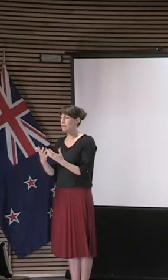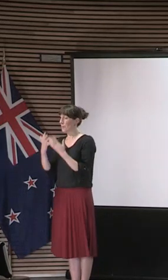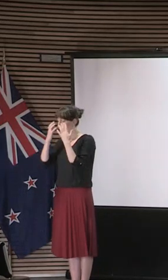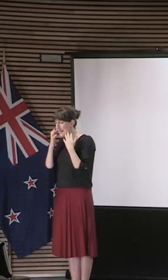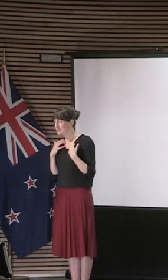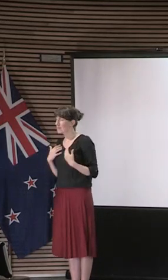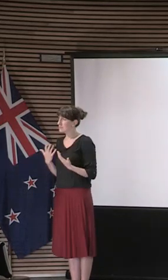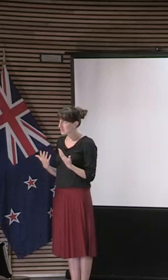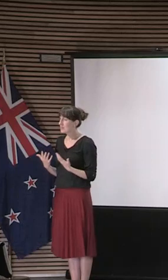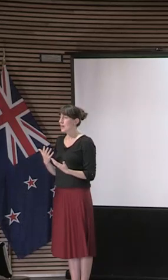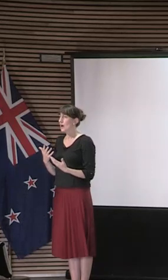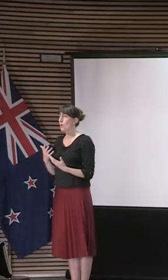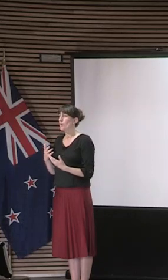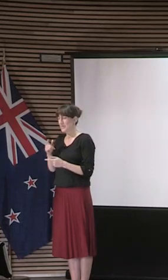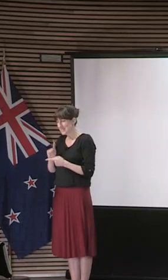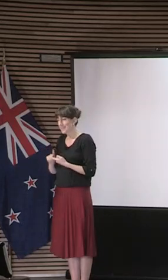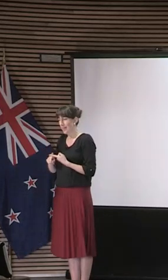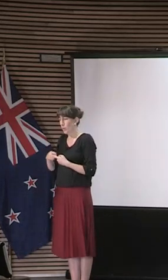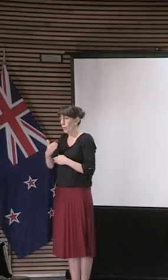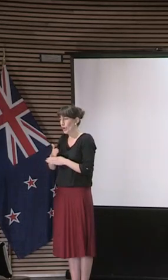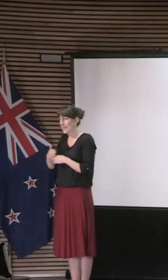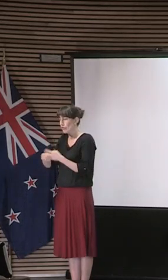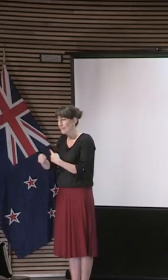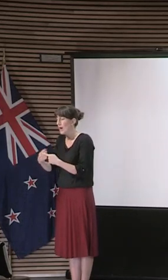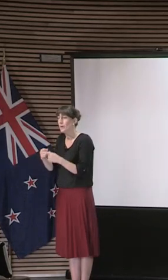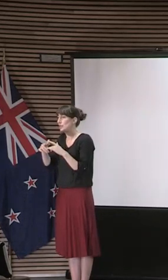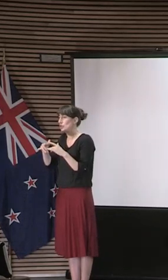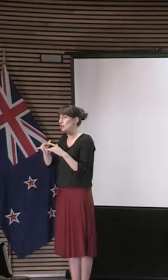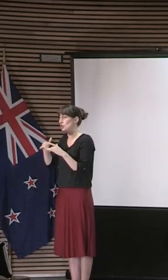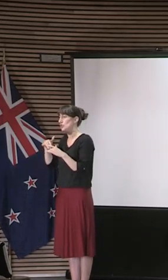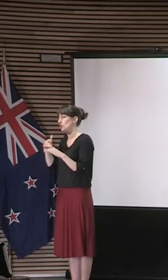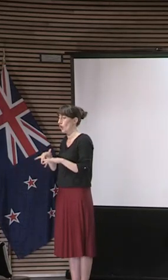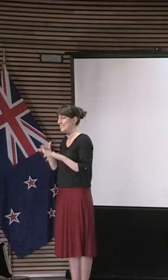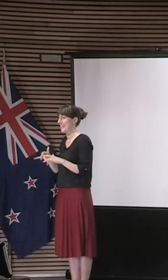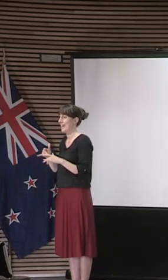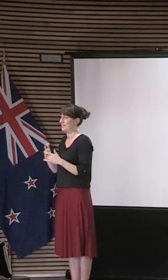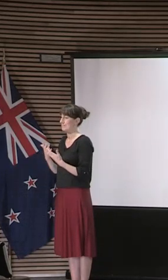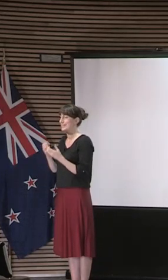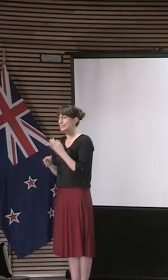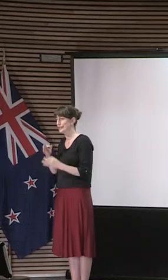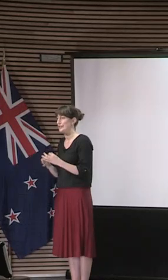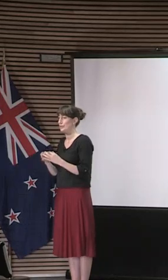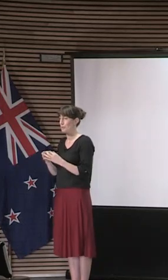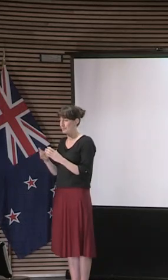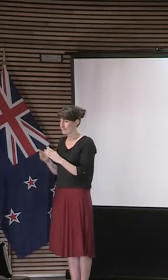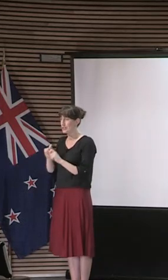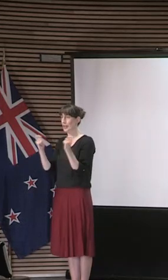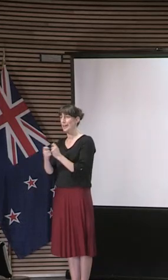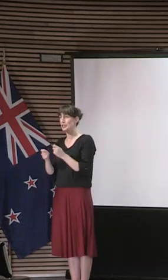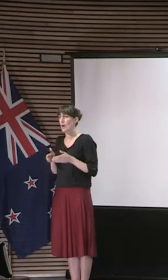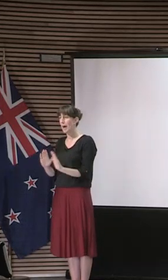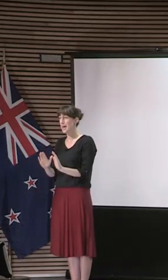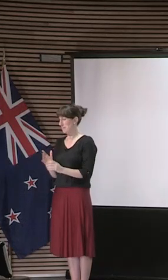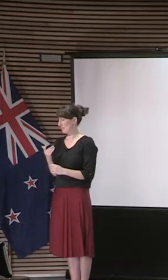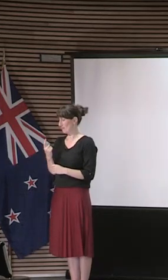kitea ana e tatou inaianei. Te